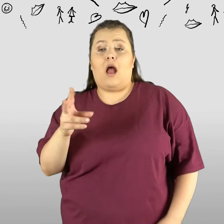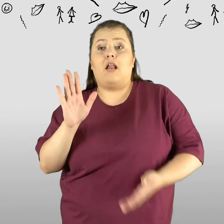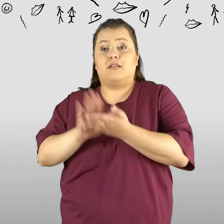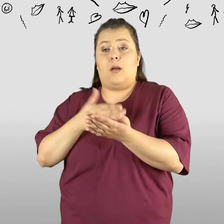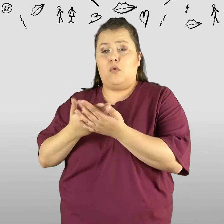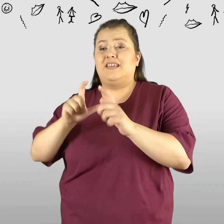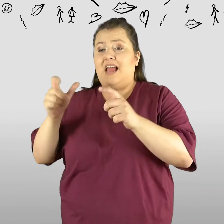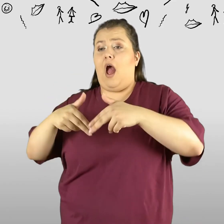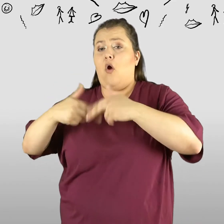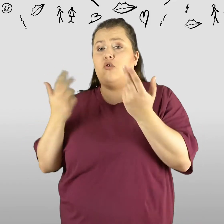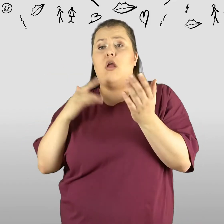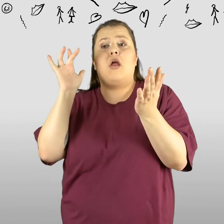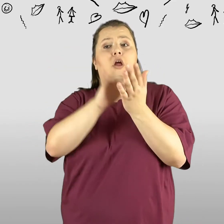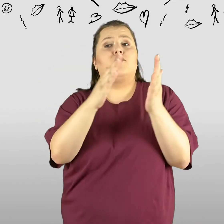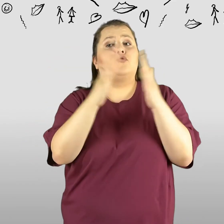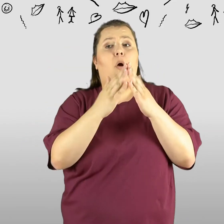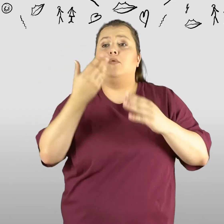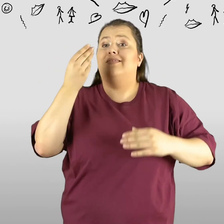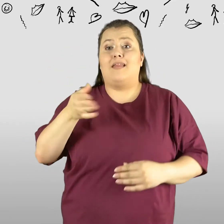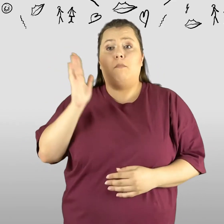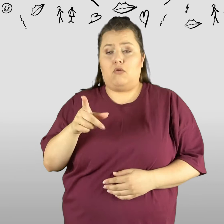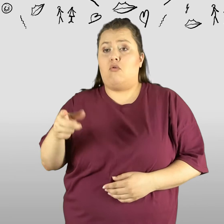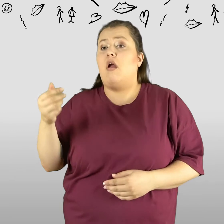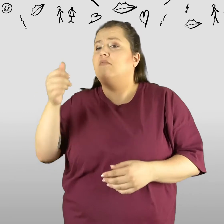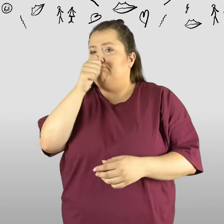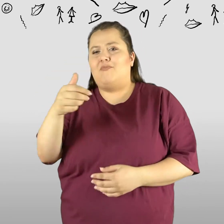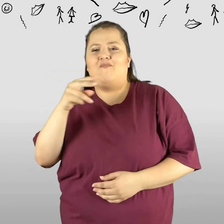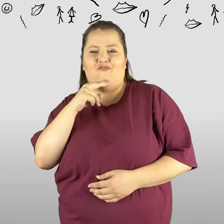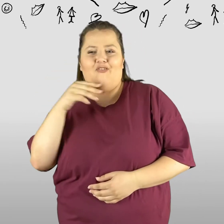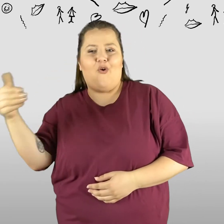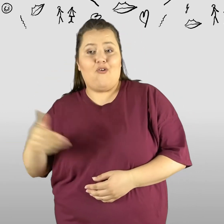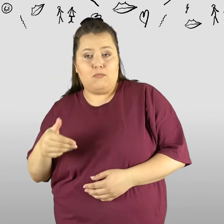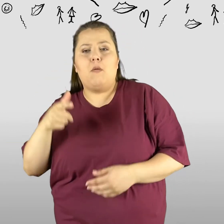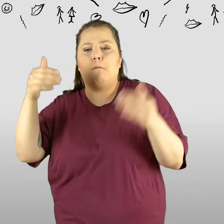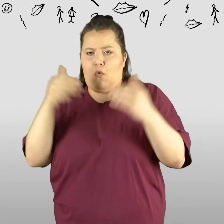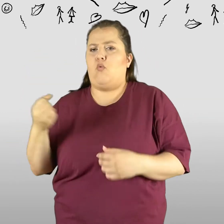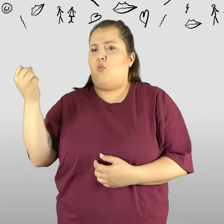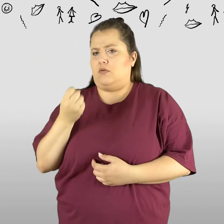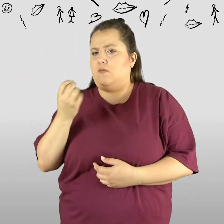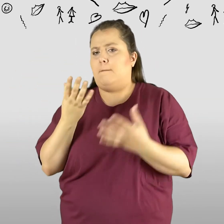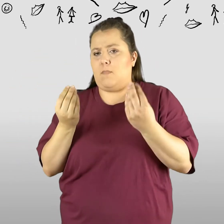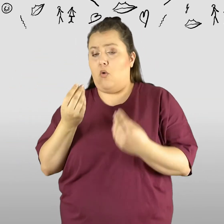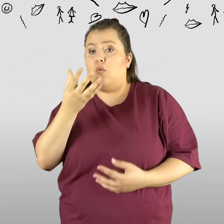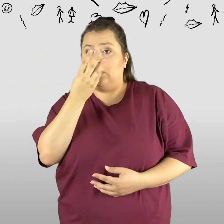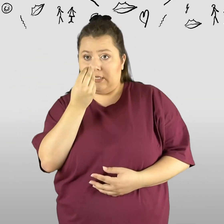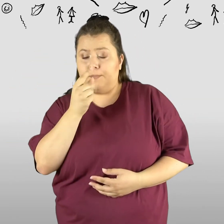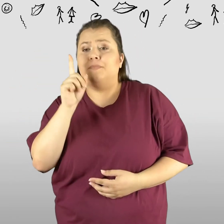Tak, można używać mokrych chusteczek, jeśli na przykład cały dzień jesteśmy poza domem i nie możemy podmyć się wodą.